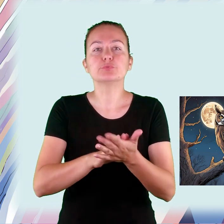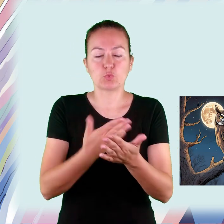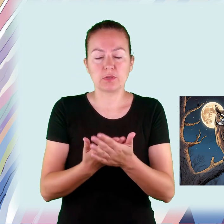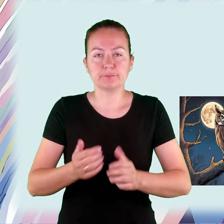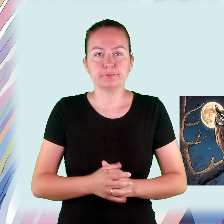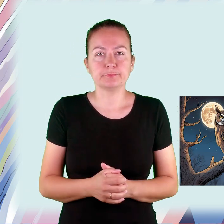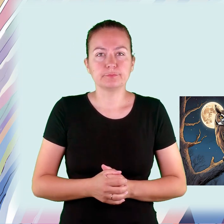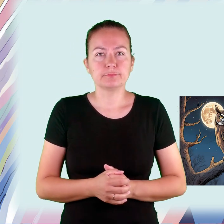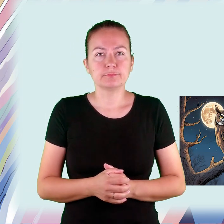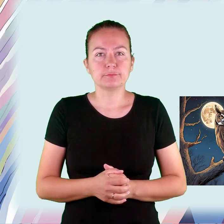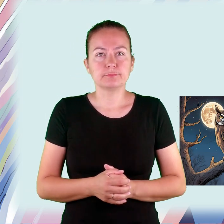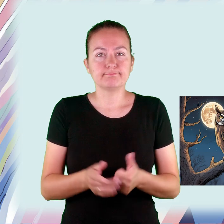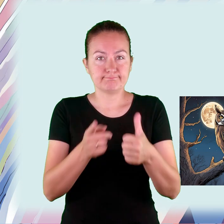Przykłady